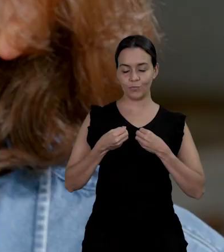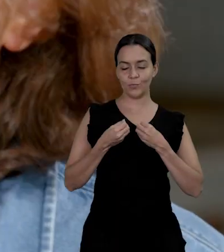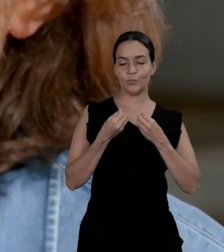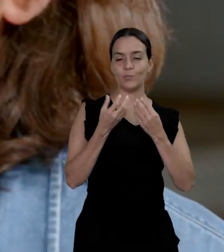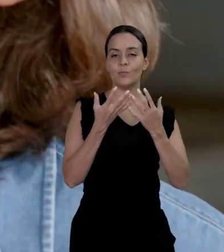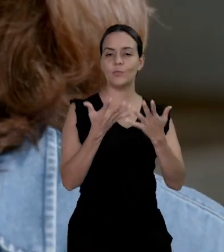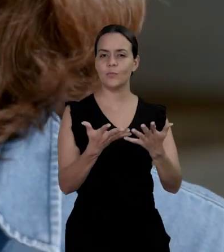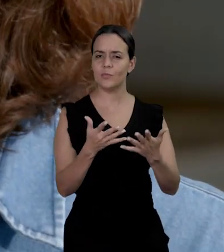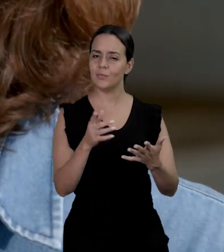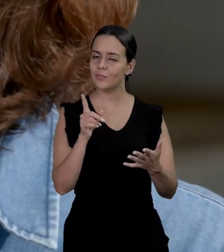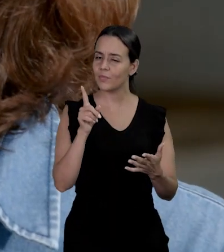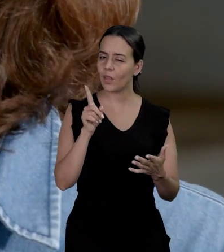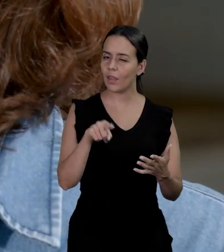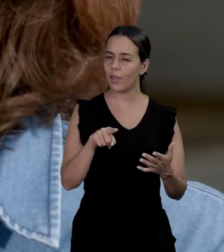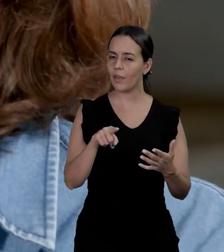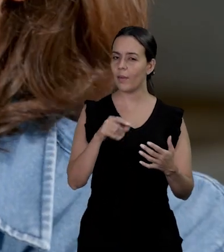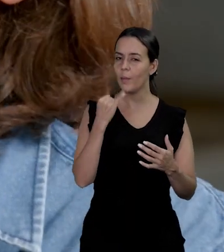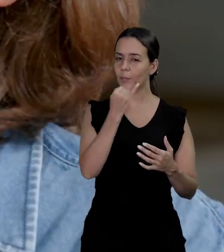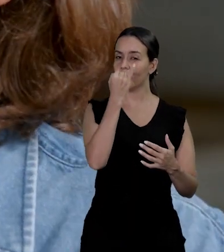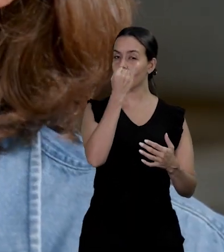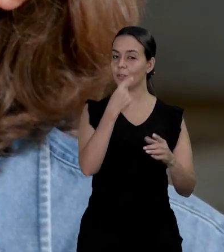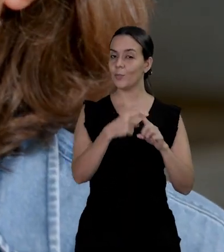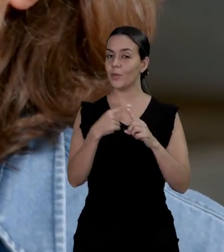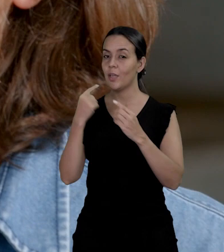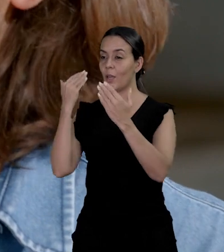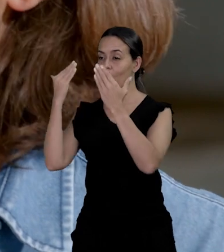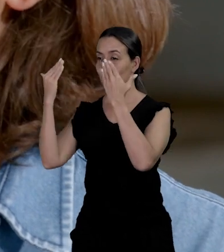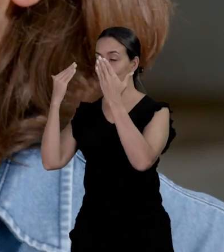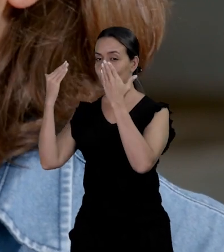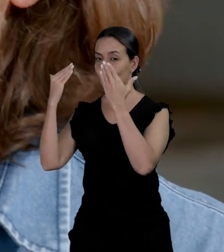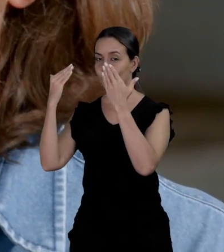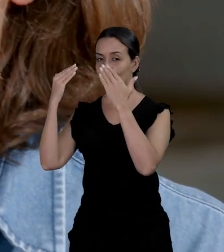Isso é um fenômeno, inclusive, que a própria psicologia e